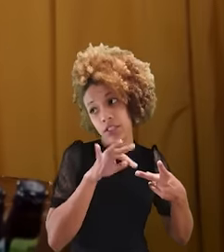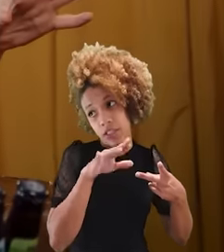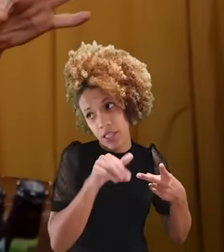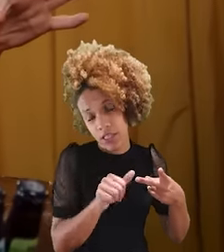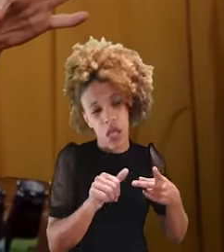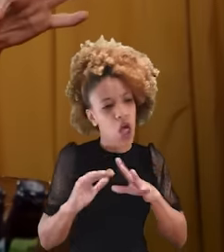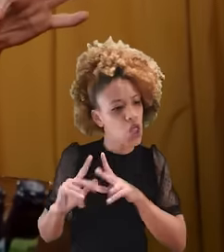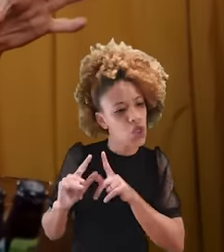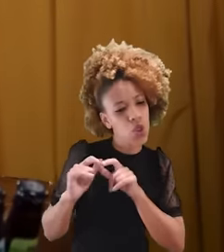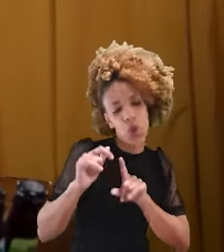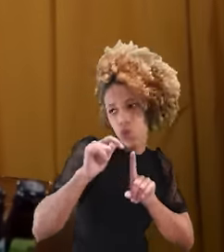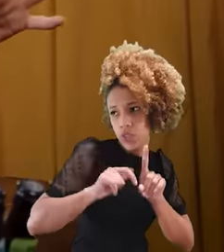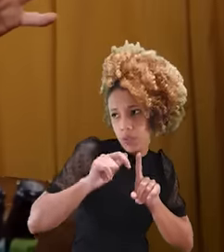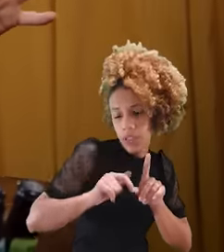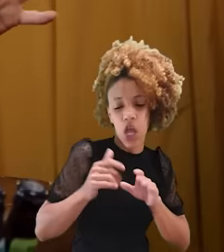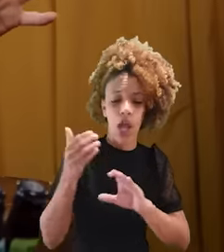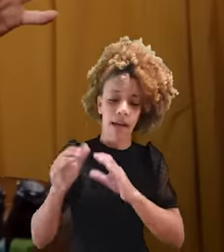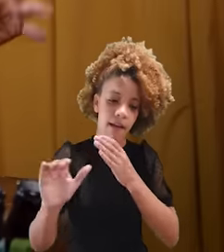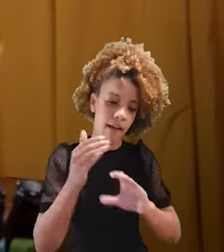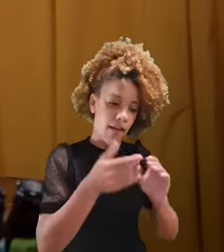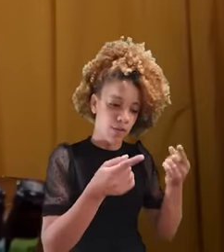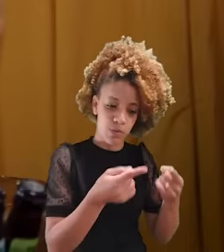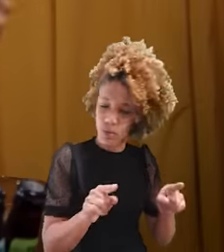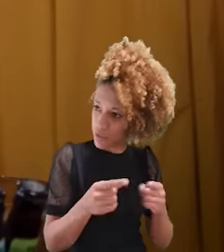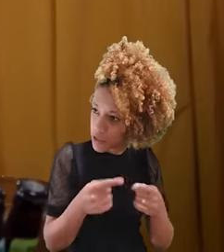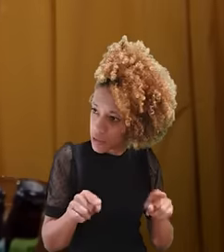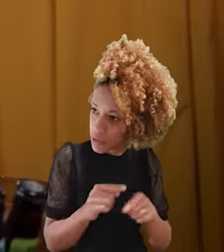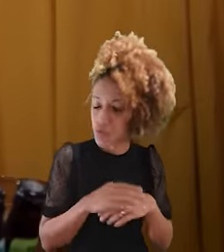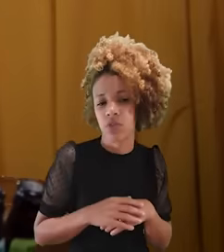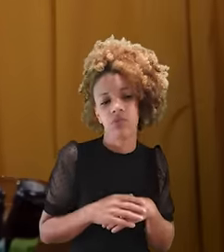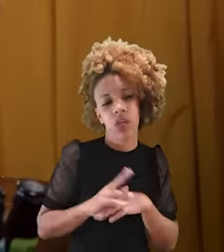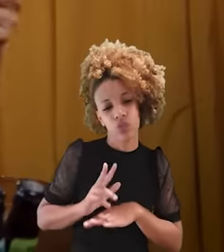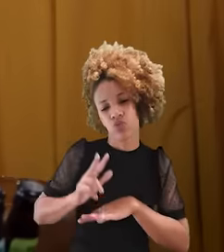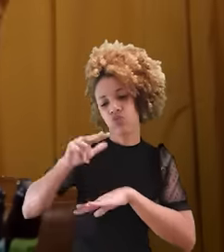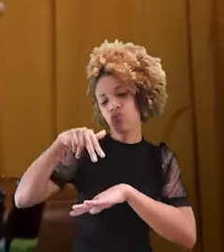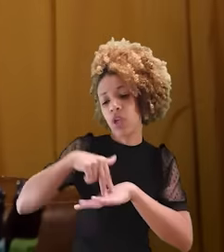todos os personagens canto todas as músicas e e vou me colocando com muito humor e tal não sei